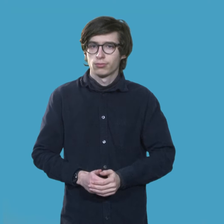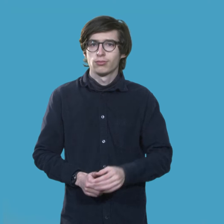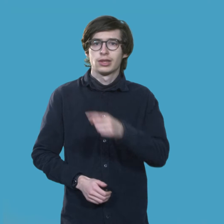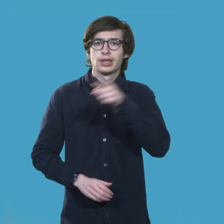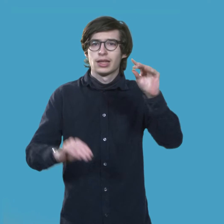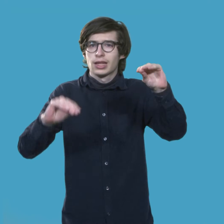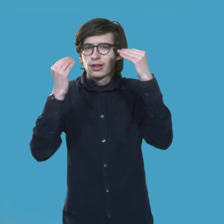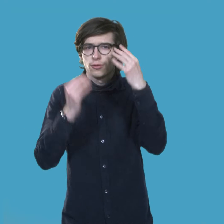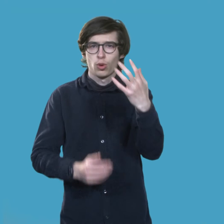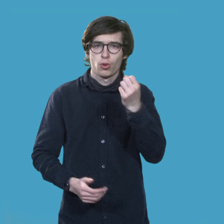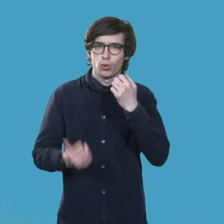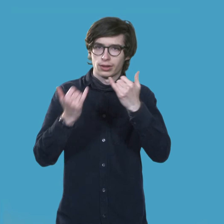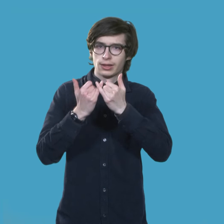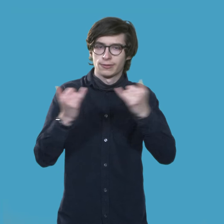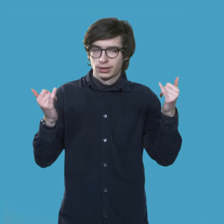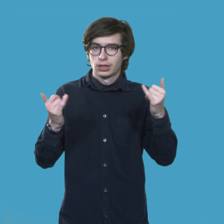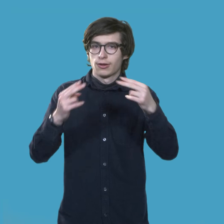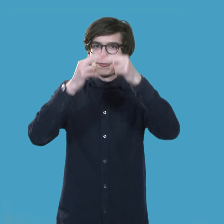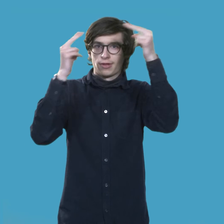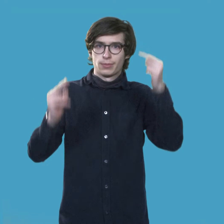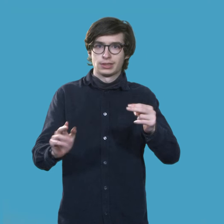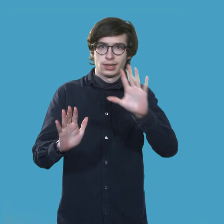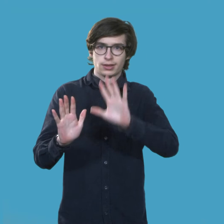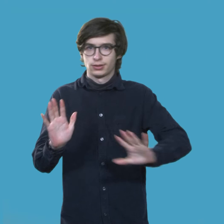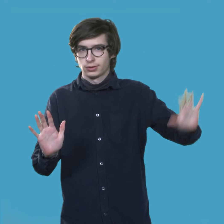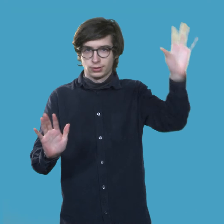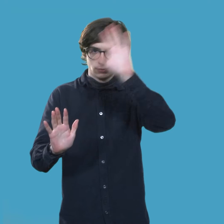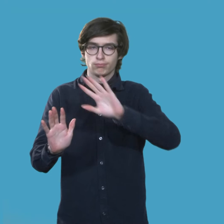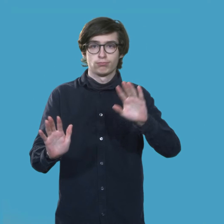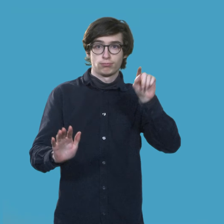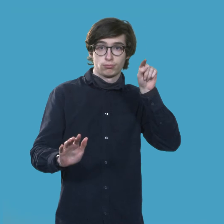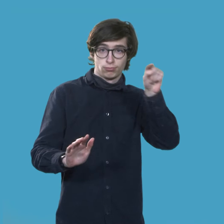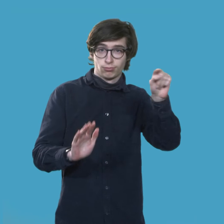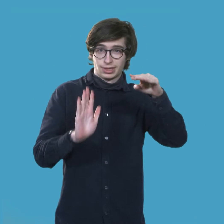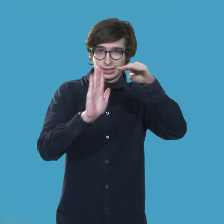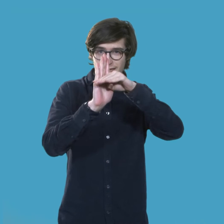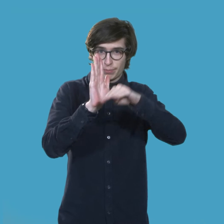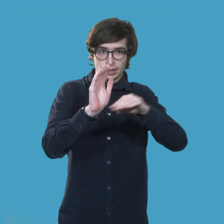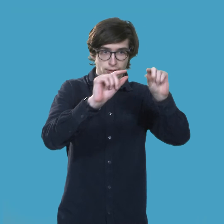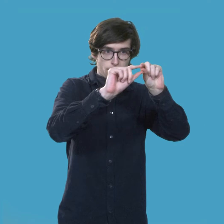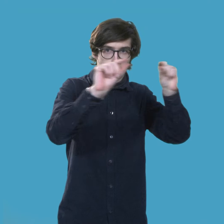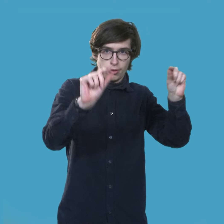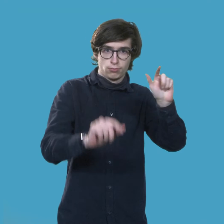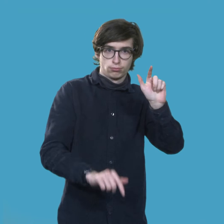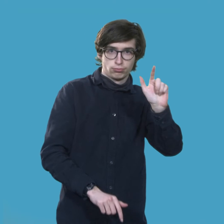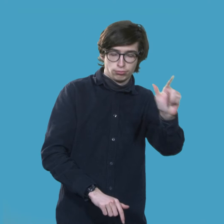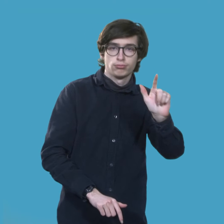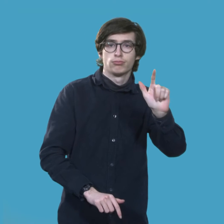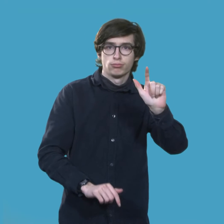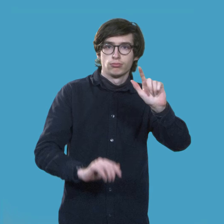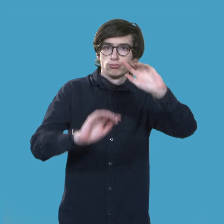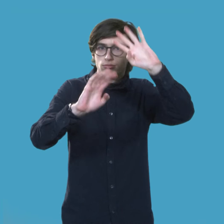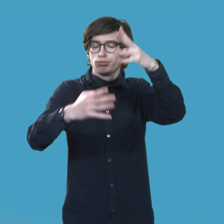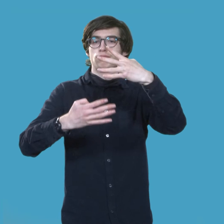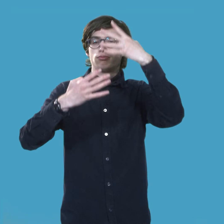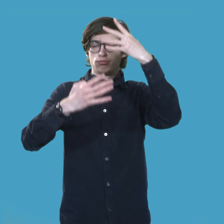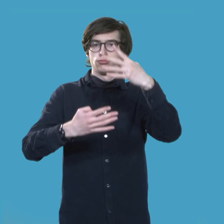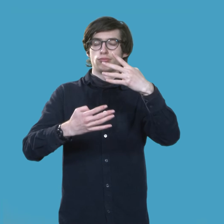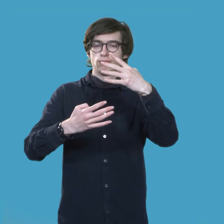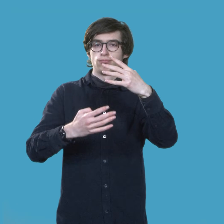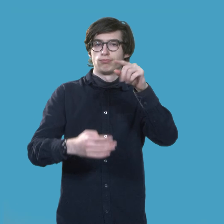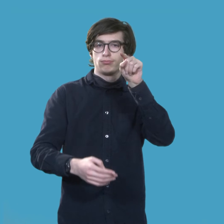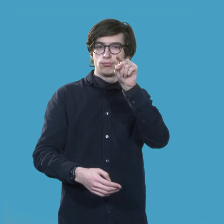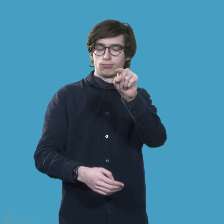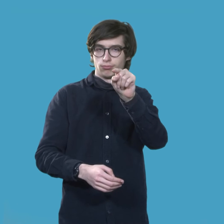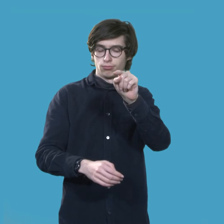Wie holt ihr die Information zu den Terminen? In der Webseite findet ihr die Termine der AGs, in dem unter der Spalte "Termine" angeklickt wird.